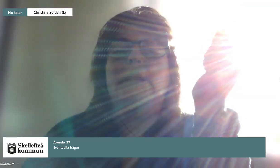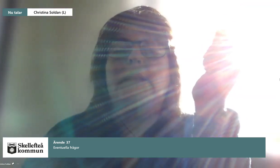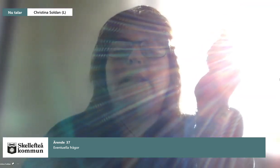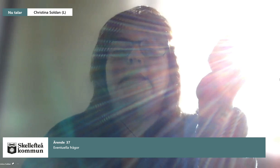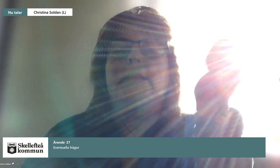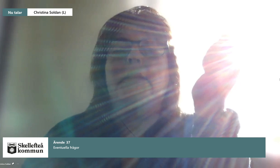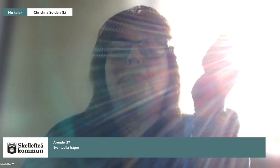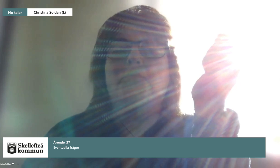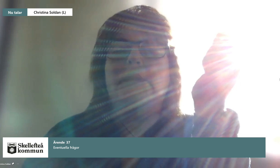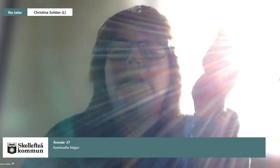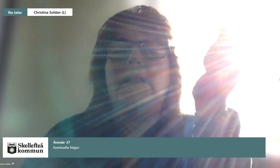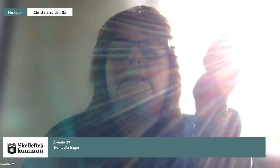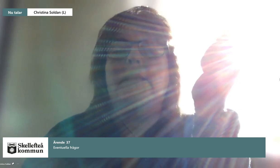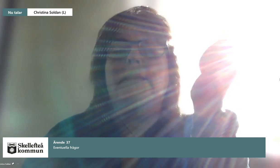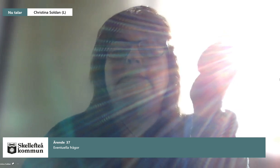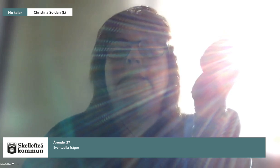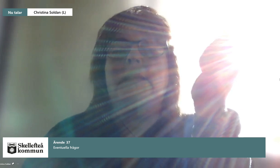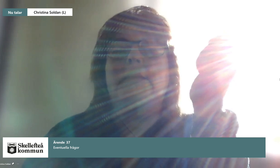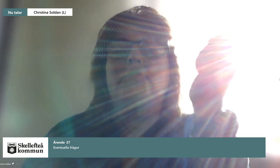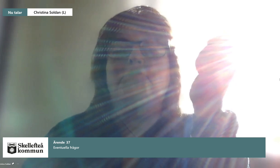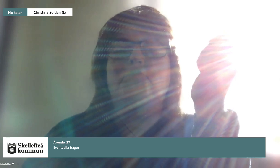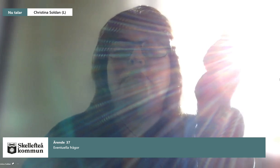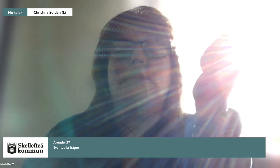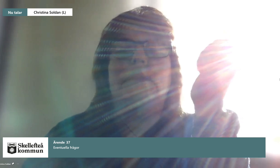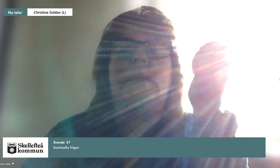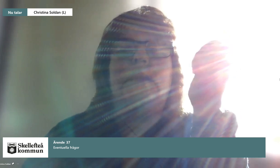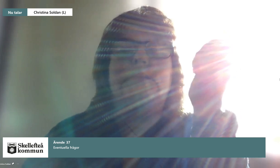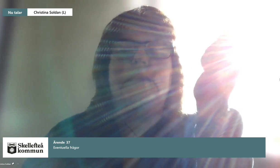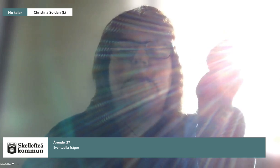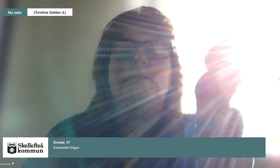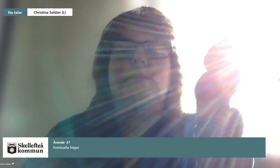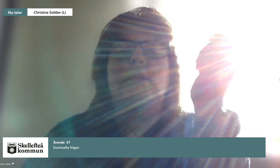Längre utan istället Hur slut eller Sells